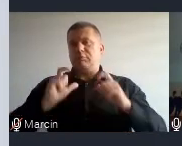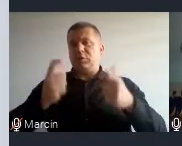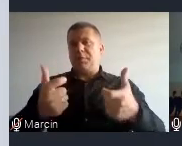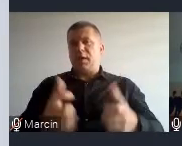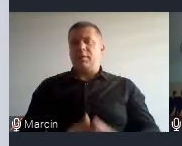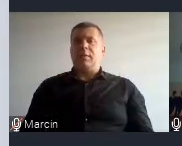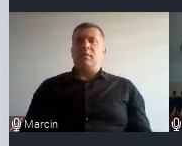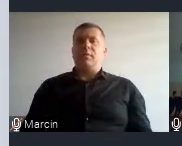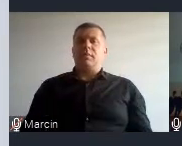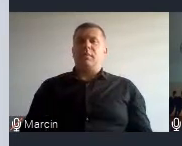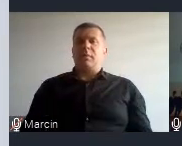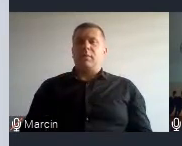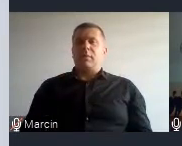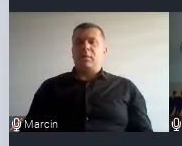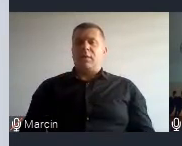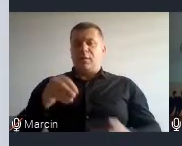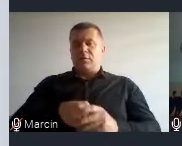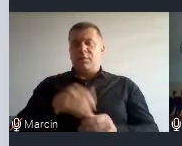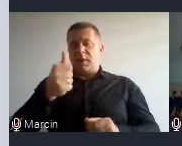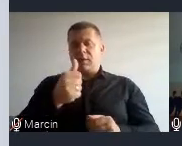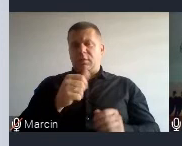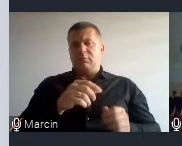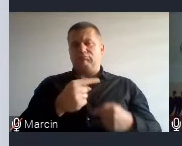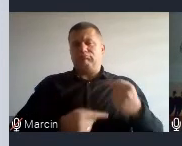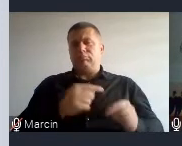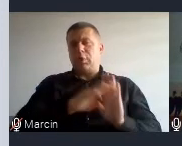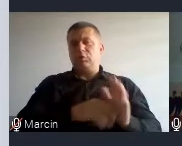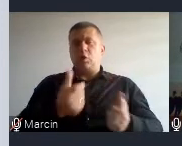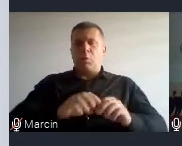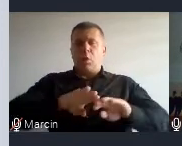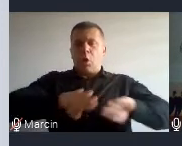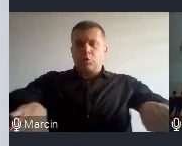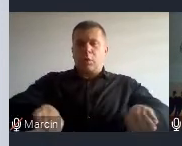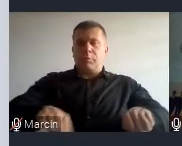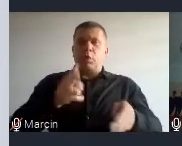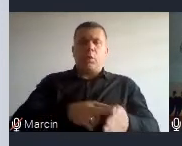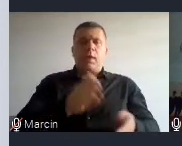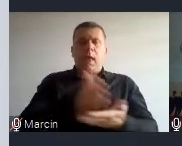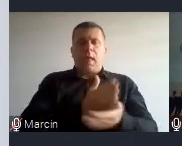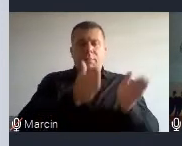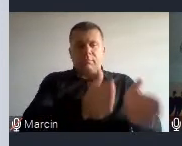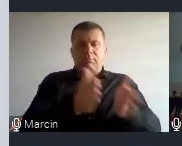Czyli w ramach jednego postępowania, rozdzielnie konkretnych elementów tego zamówienia.